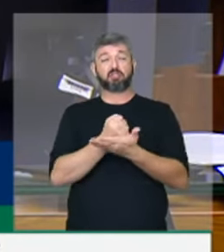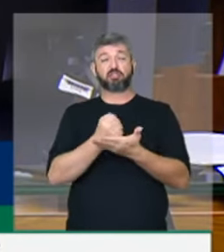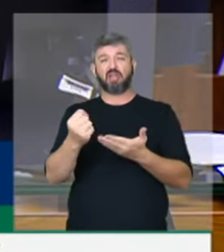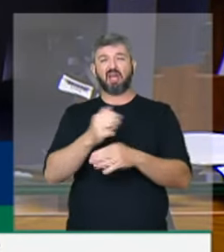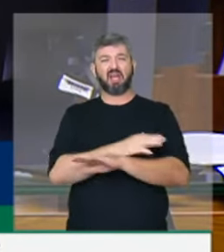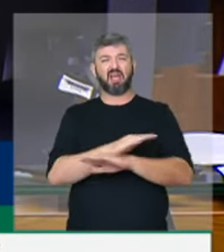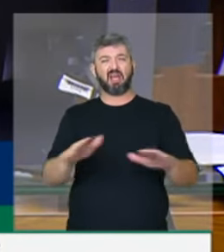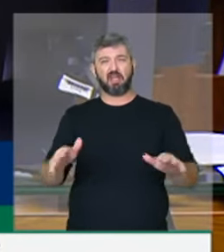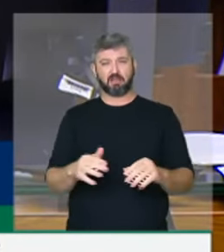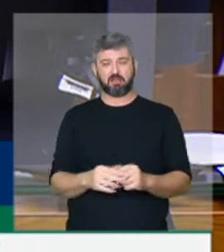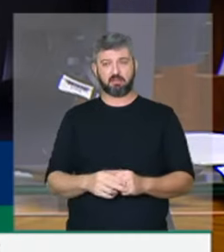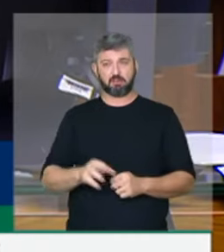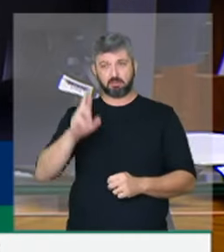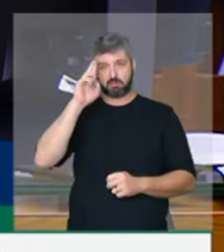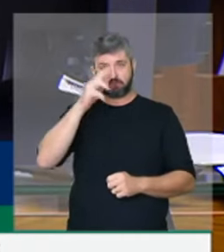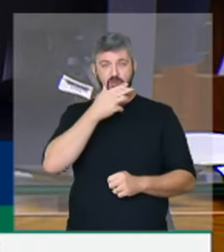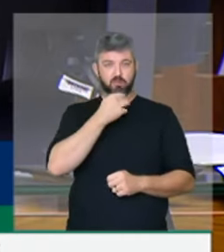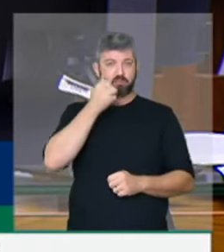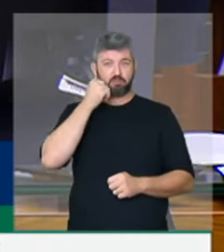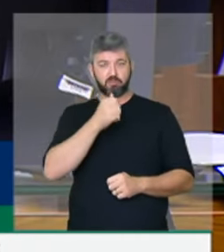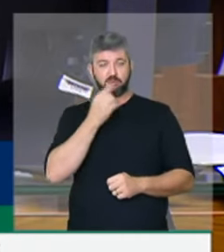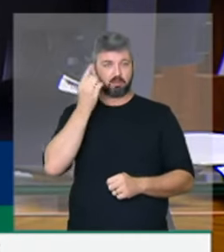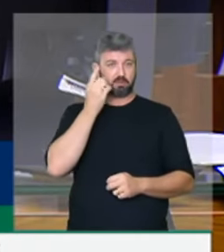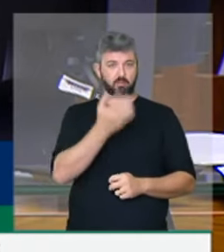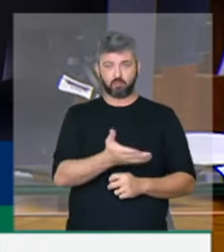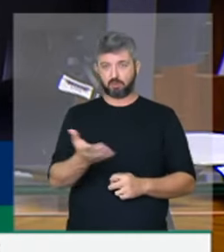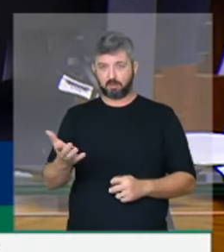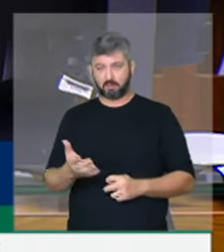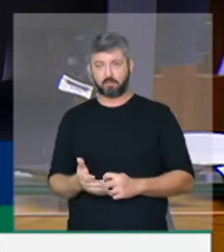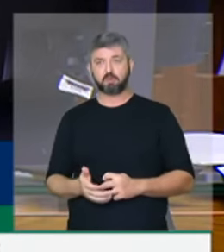DEPUTADAS E DEPUTADOS.... ESTA PRESIDÊNCIA TEM PROCURADO SE CONDUZIR NA TRILHA DE UM ESTRITO EQUILÍBRIO ENTRE O